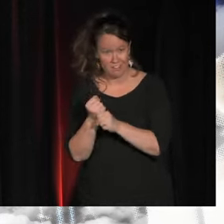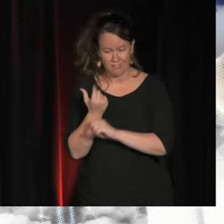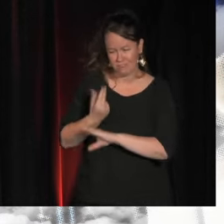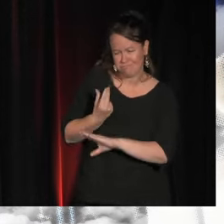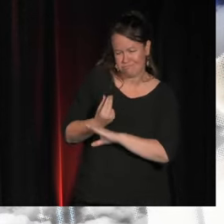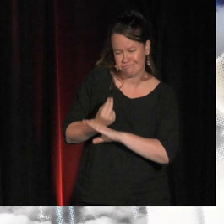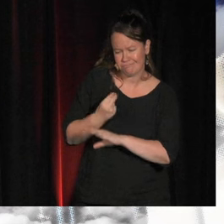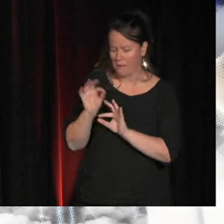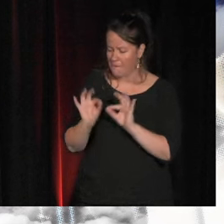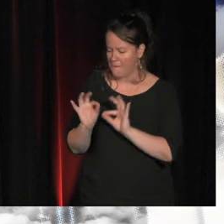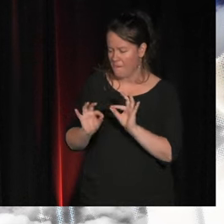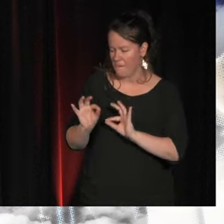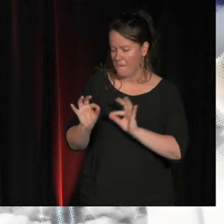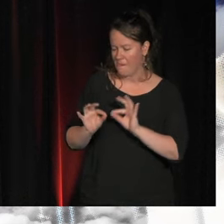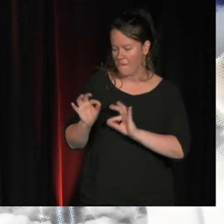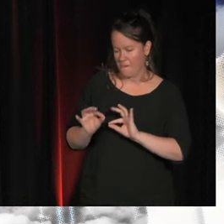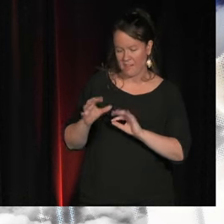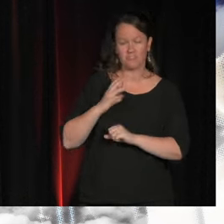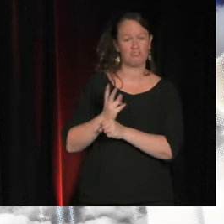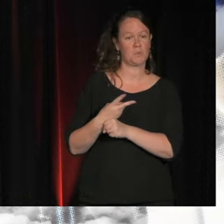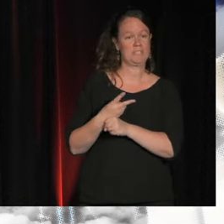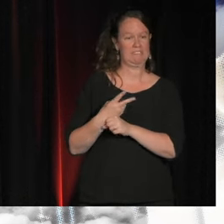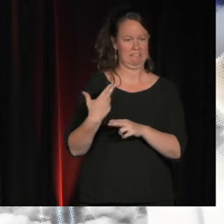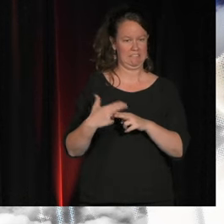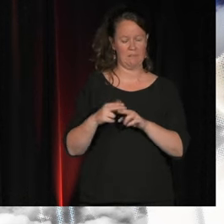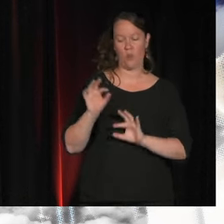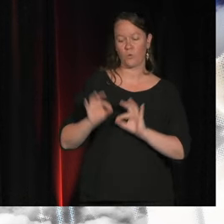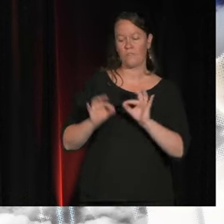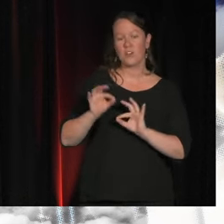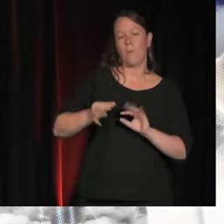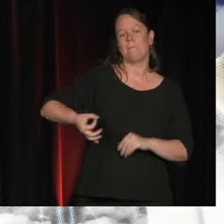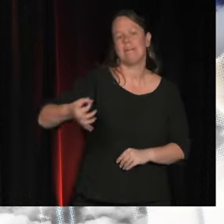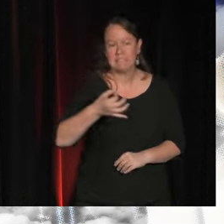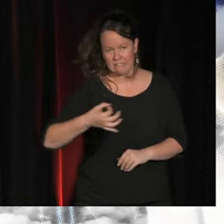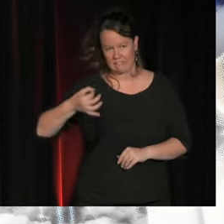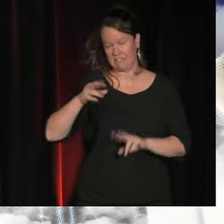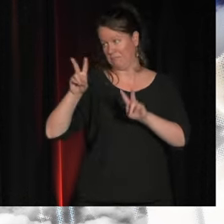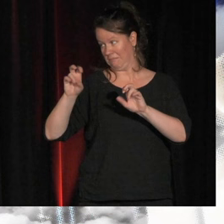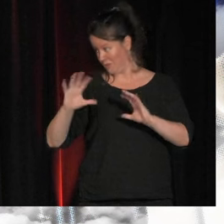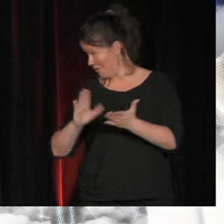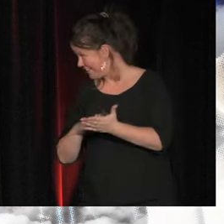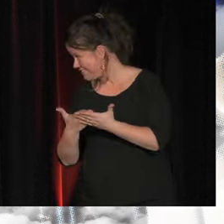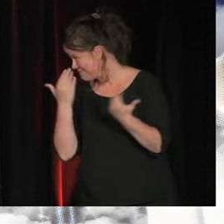toutes tes petites configurations. En gros, il y a un outil sur Top Achat qui s'appelle le ConfigoMatic. Je ne sais pas du tout comment ça se traduit en langue des signes, je suis désolé.